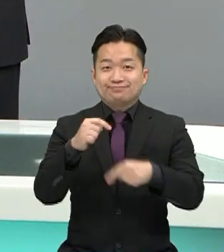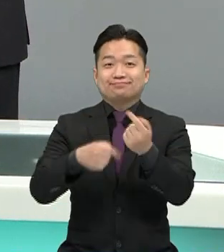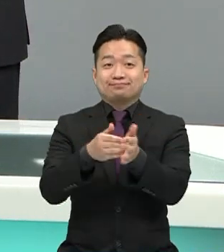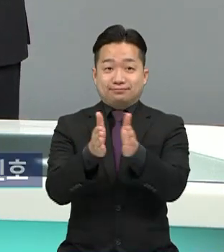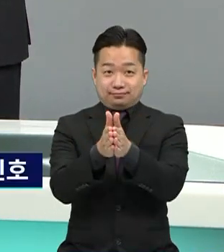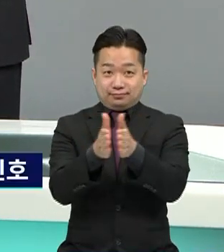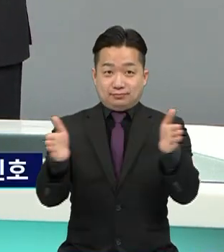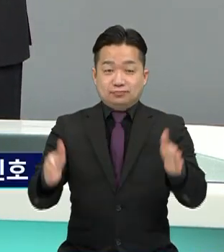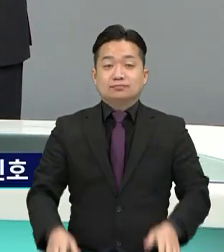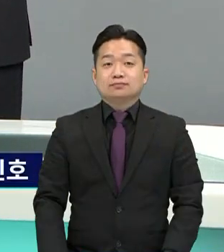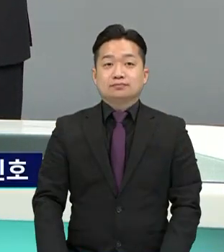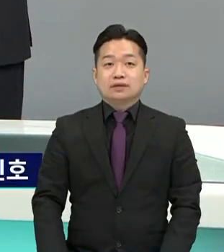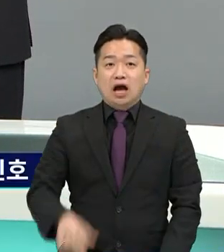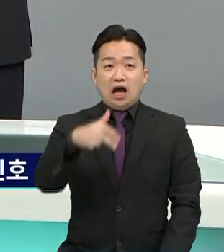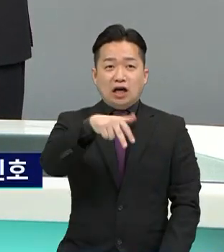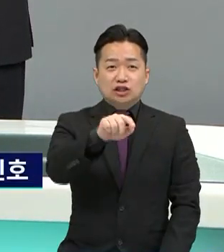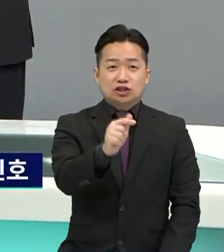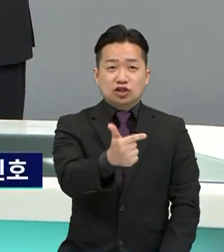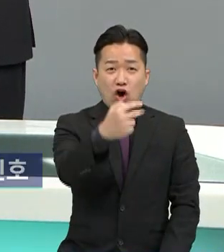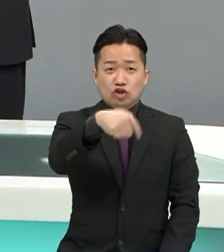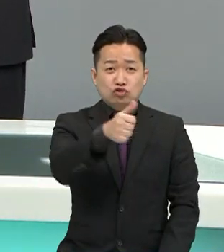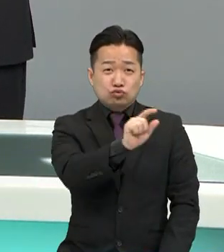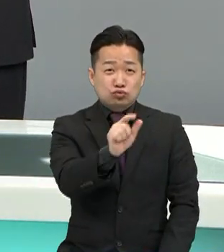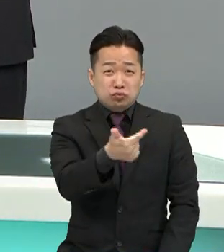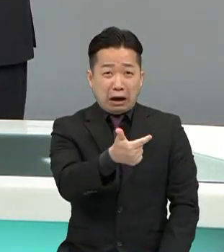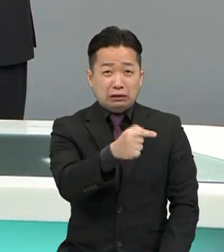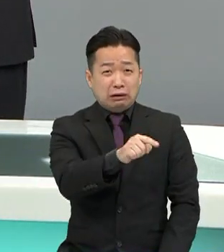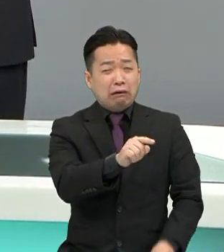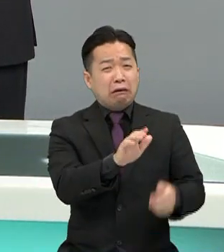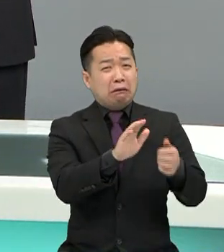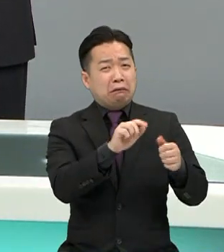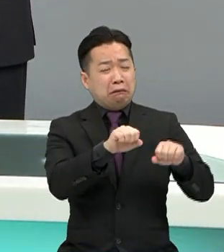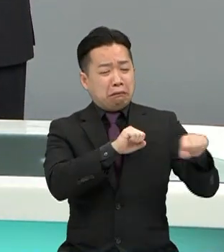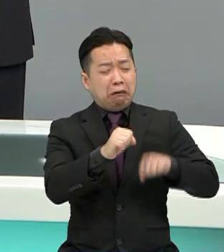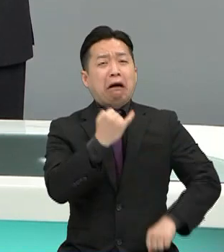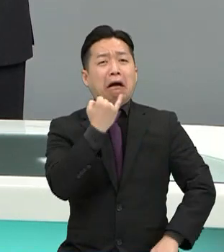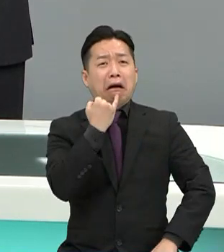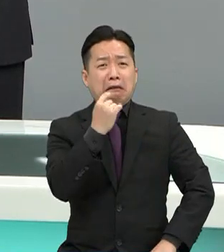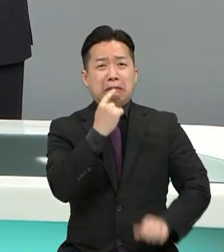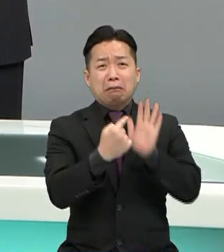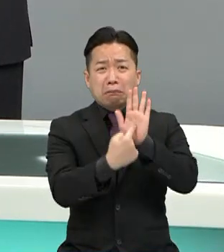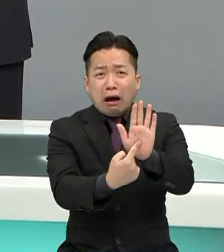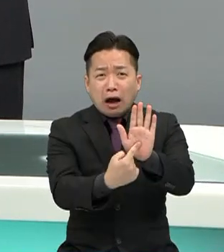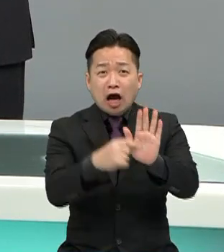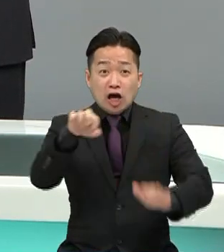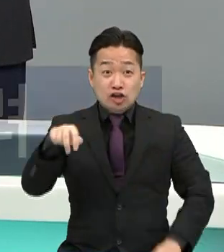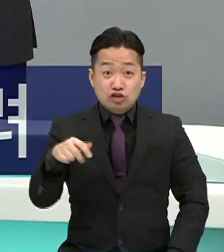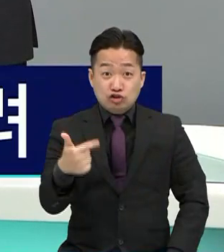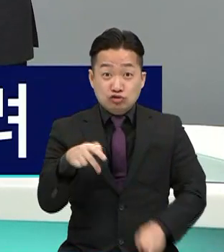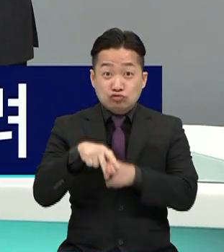전두환 씨를 옹호하는 취지의 말을 했다가 비판을 받은 국민의힘 윤석열 경선 후보가